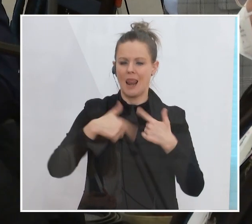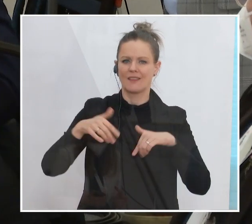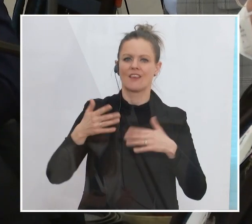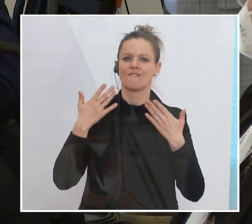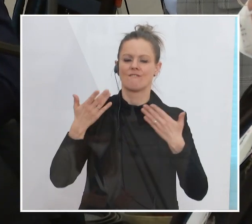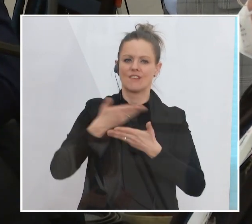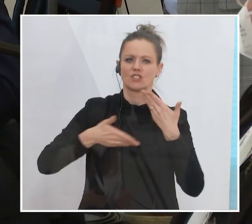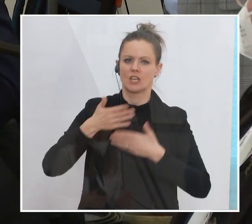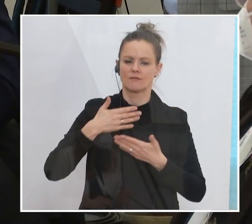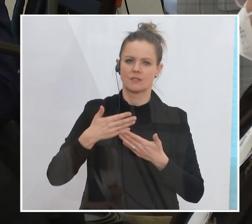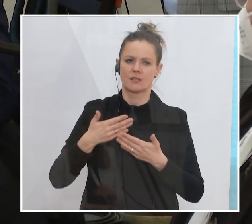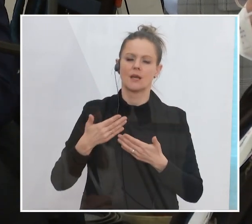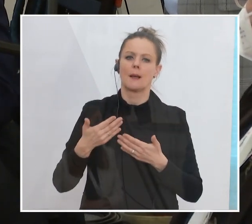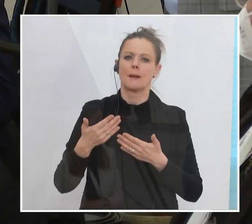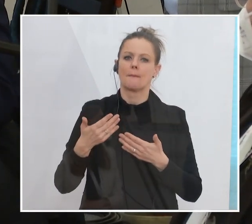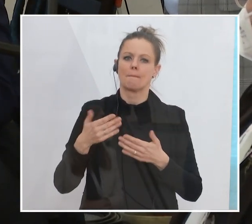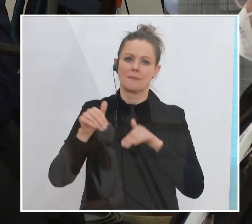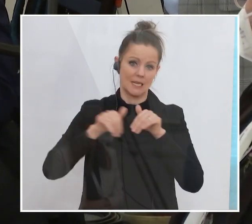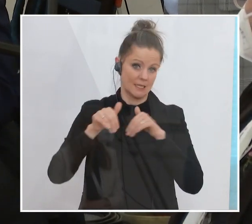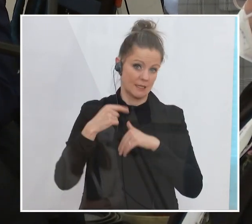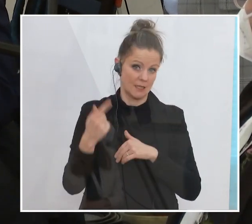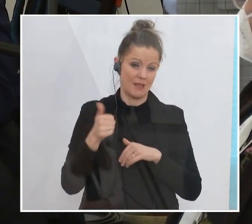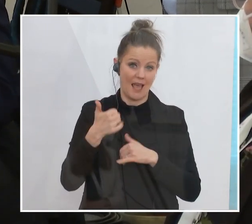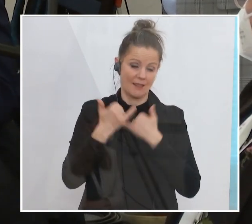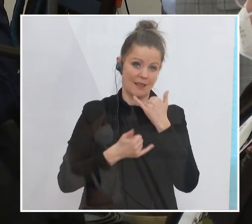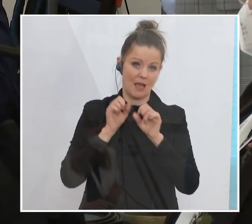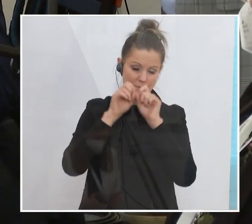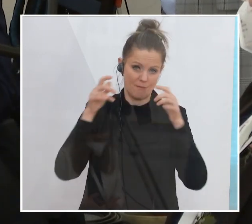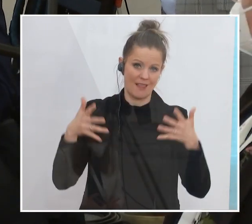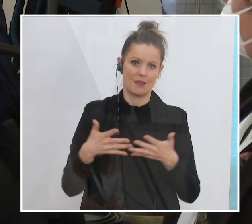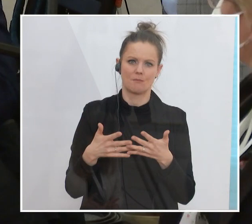Jetzt haben wir ein Jahr Pandemie. Jetzt haben wir immer wieder geredet, dass wir autarker